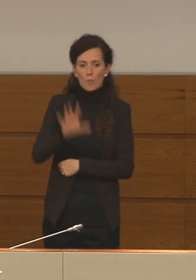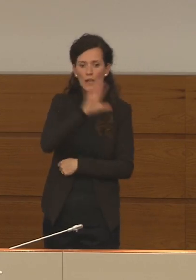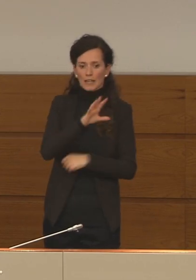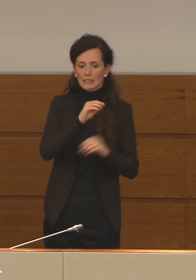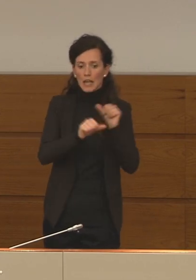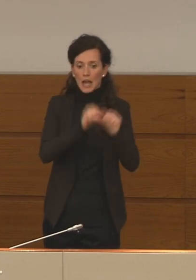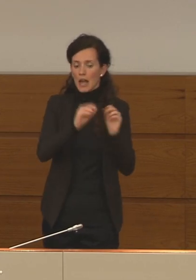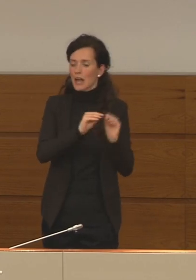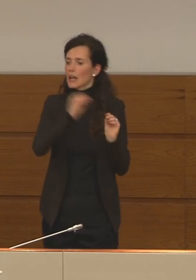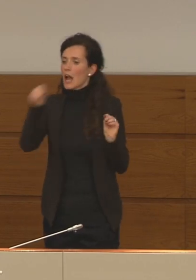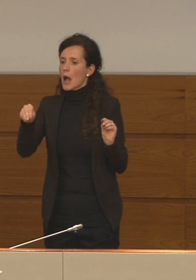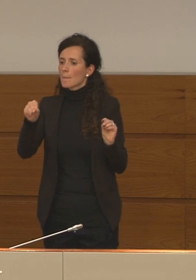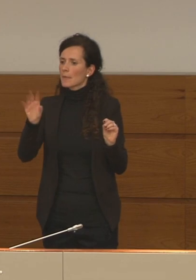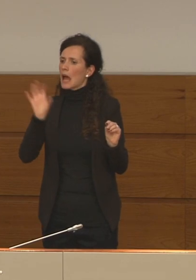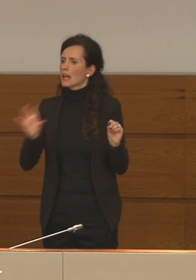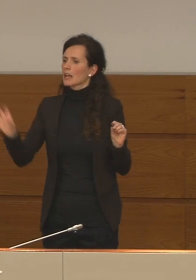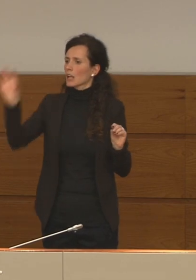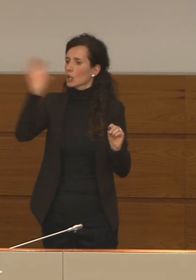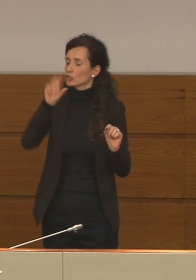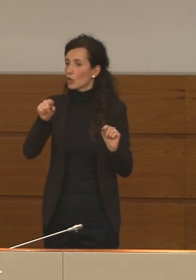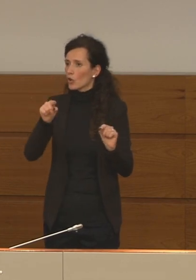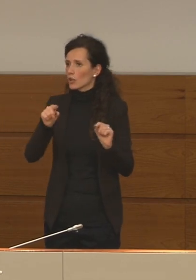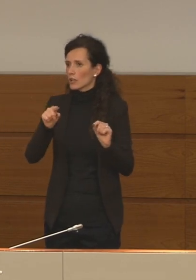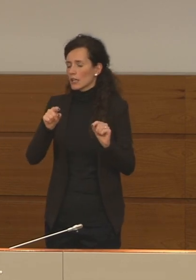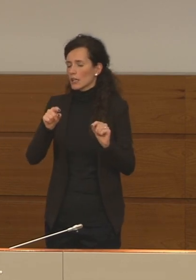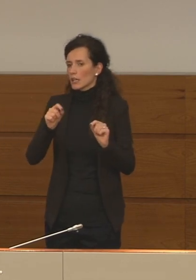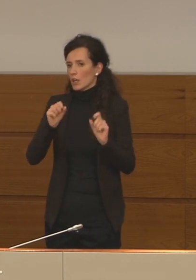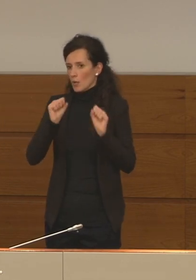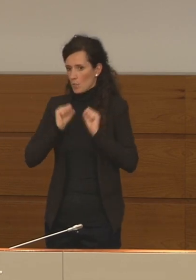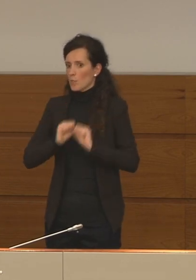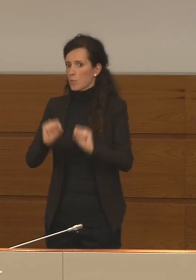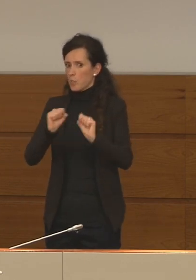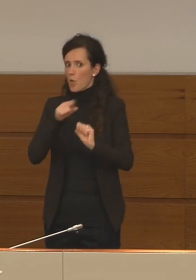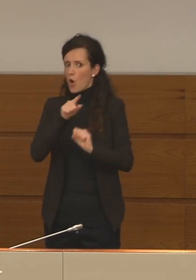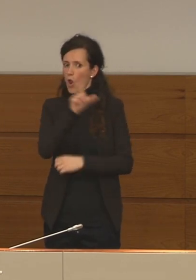altre regioni si moltiplichino dalla Lombardia gli allarmi, adesso abbiamo